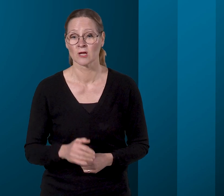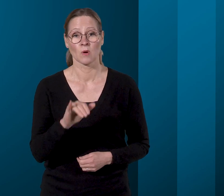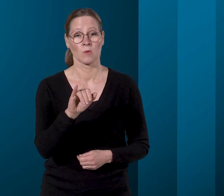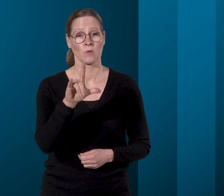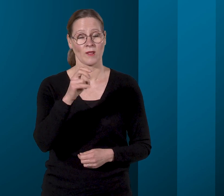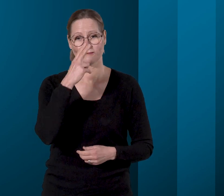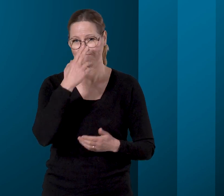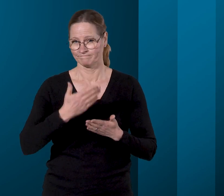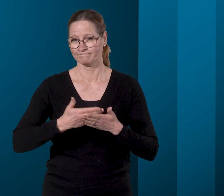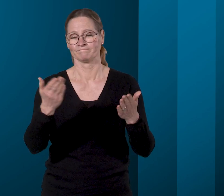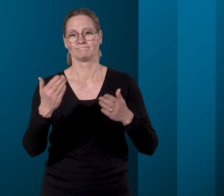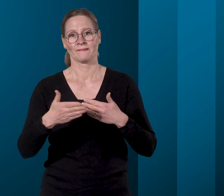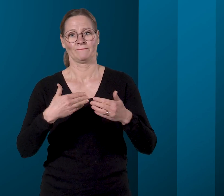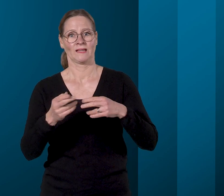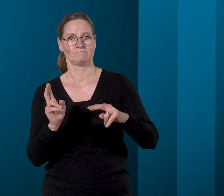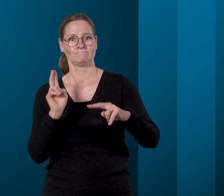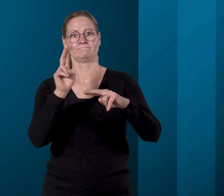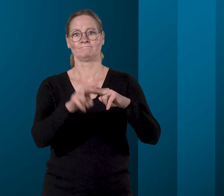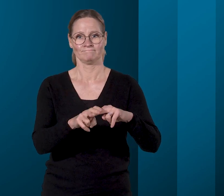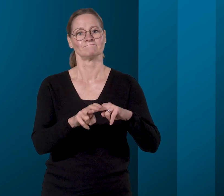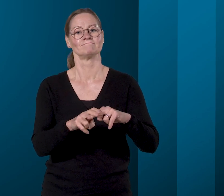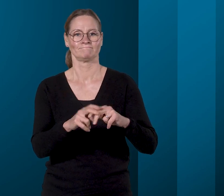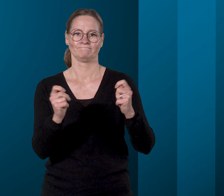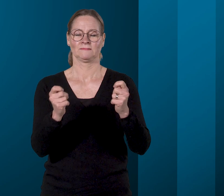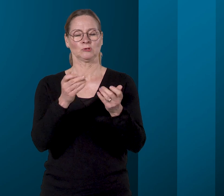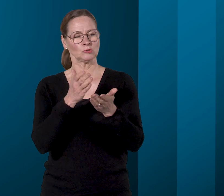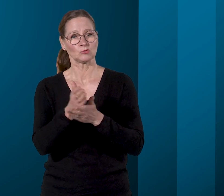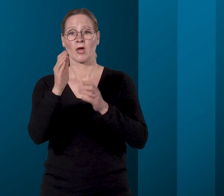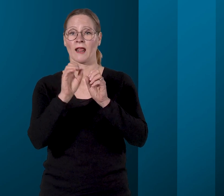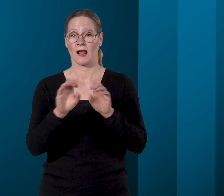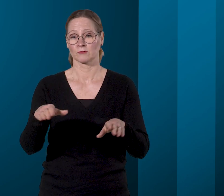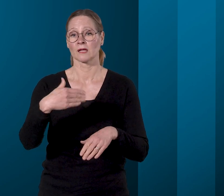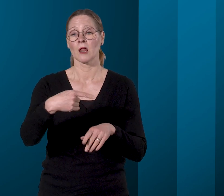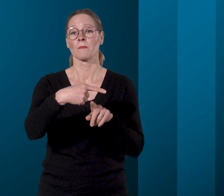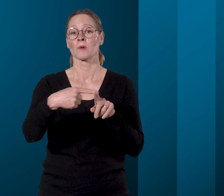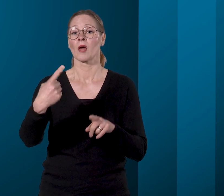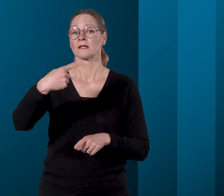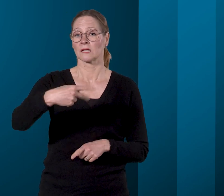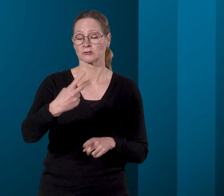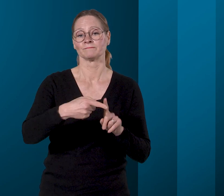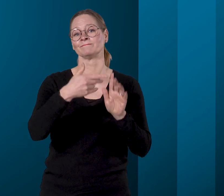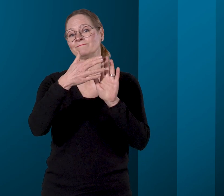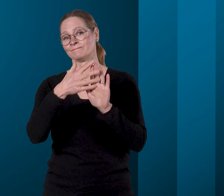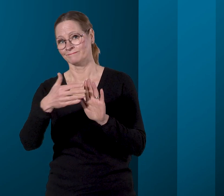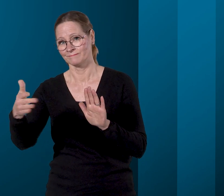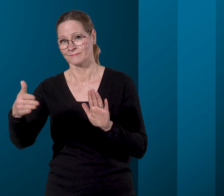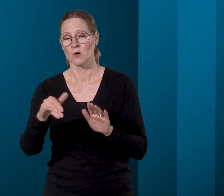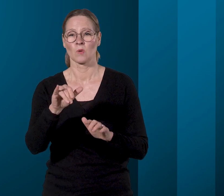Yle näyttää virkaanastujaiset suorana lähetyksenä kello 11.30 alkaen, -